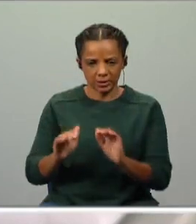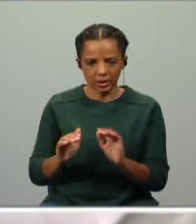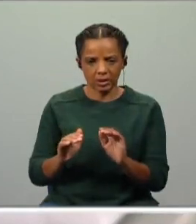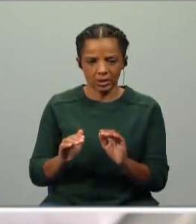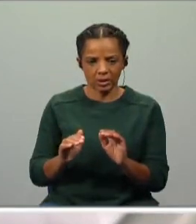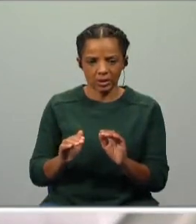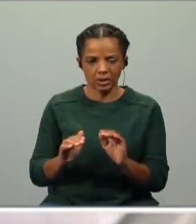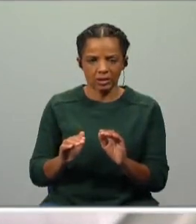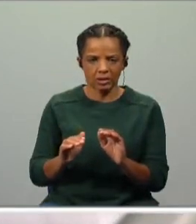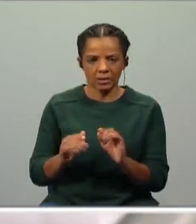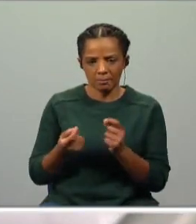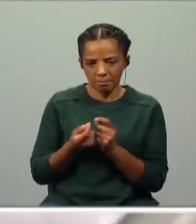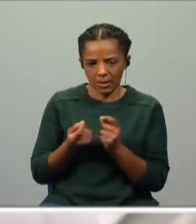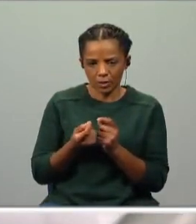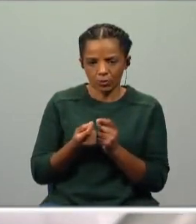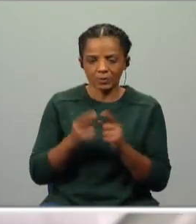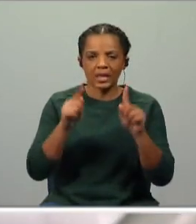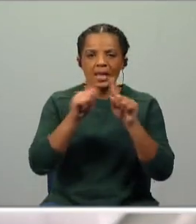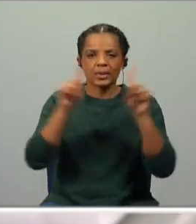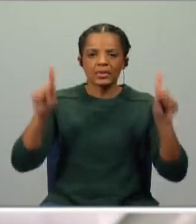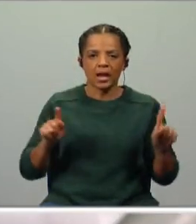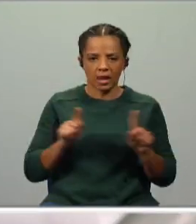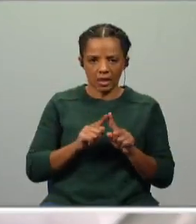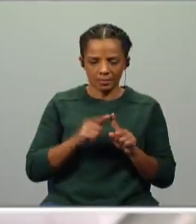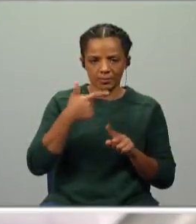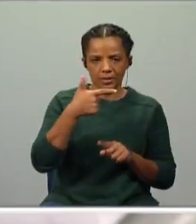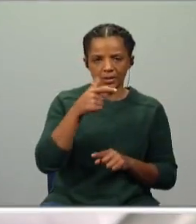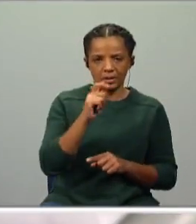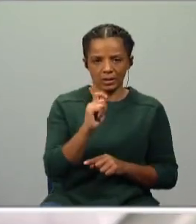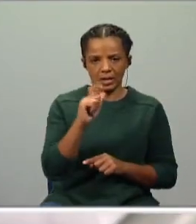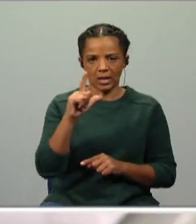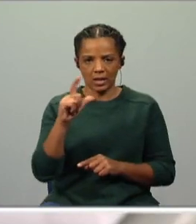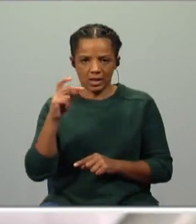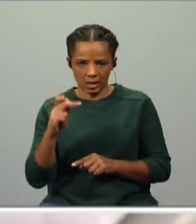lá perto. Esta tela ou perto da minha casa, comprei esta tela.